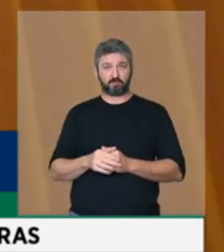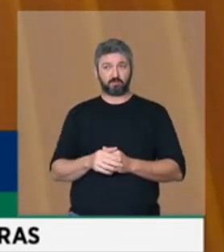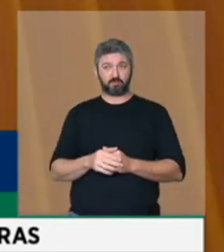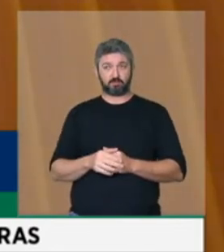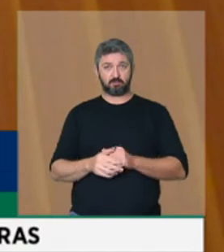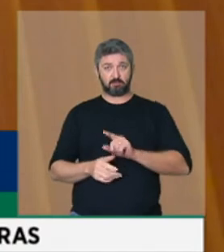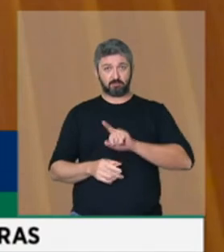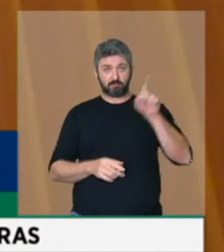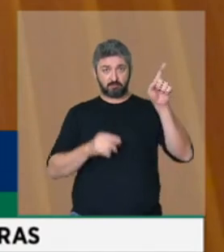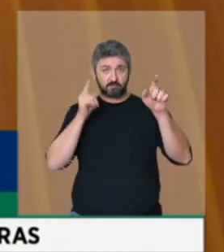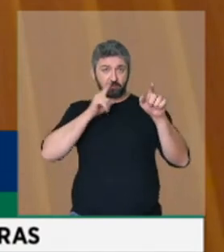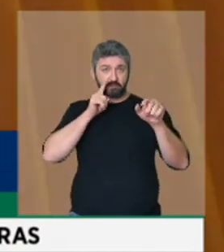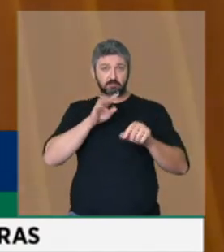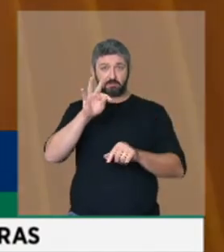QUISEREM. NÃO HAVERÁAGÊNCIA PARA CONTROLAR ESSES PREÇOS.